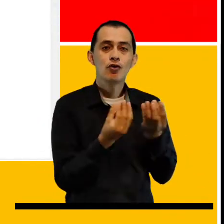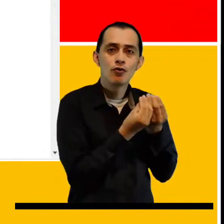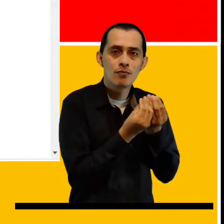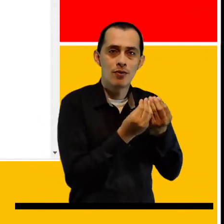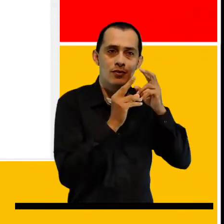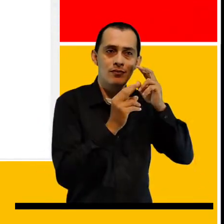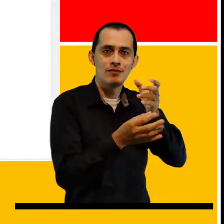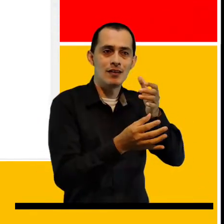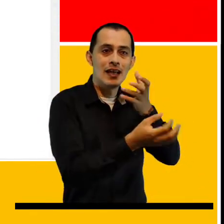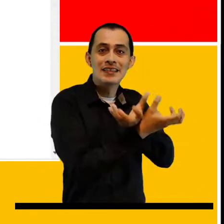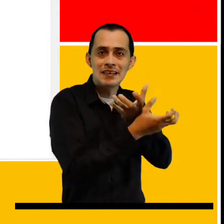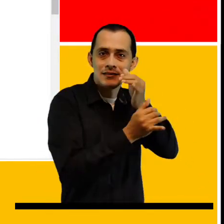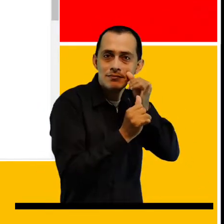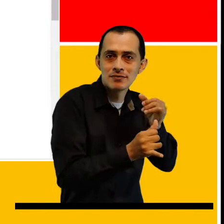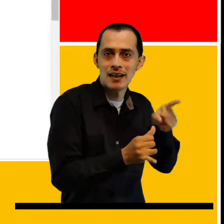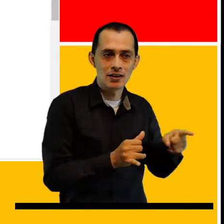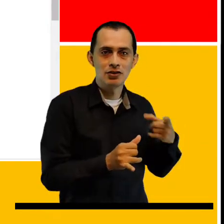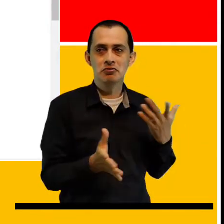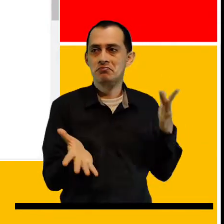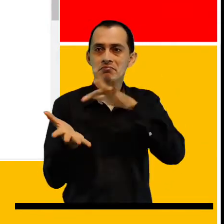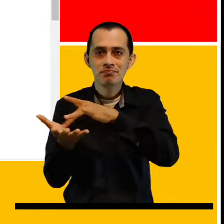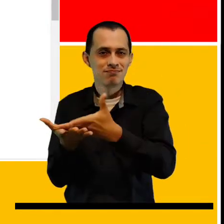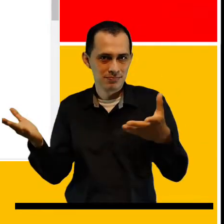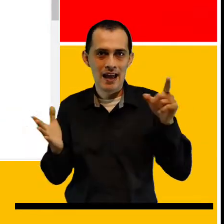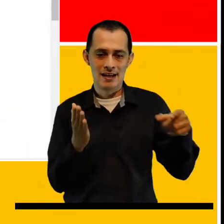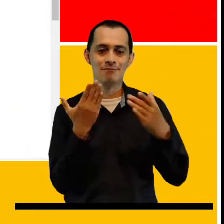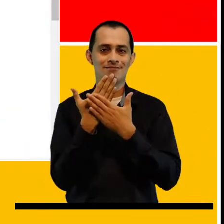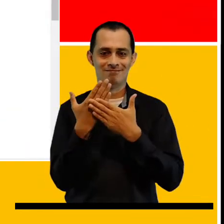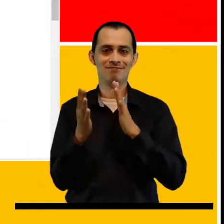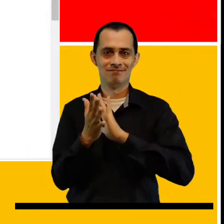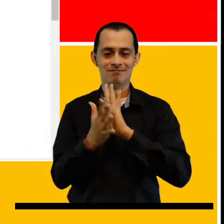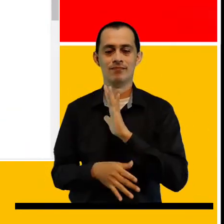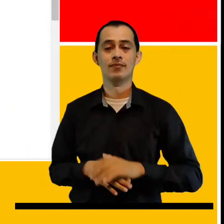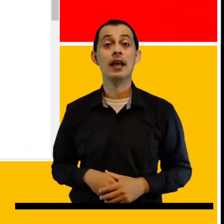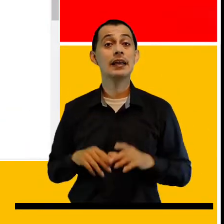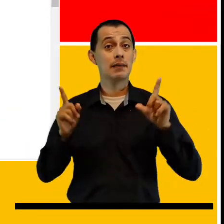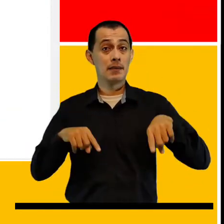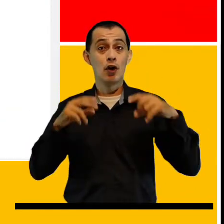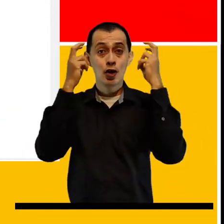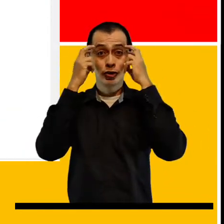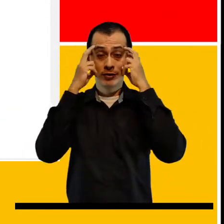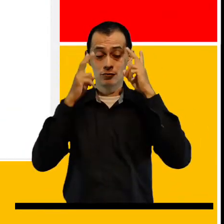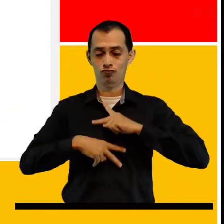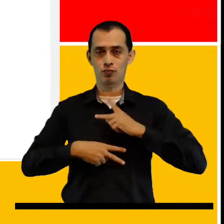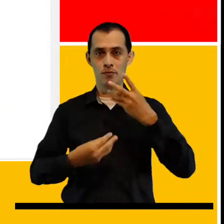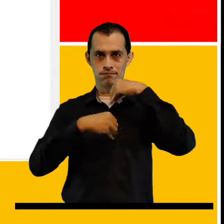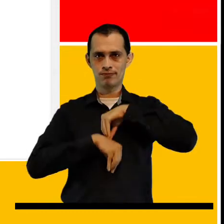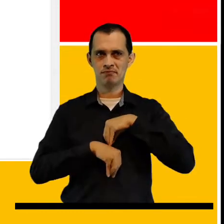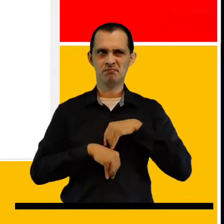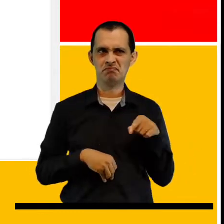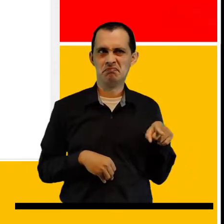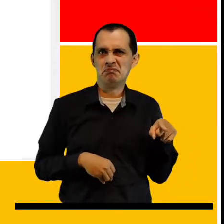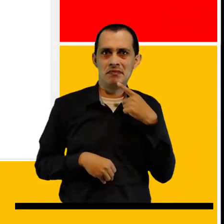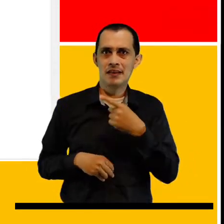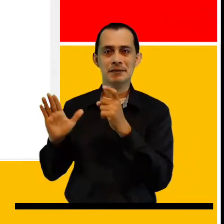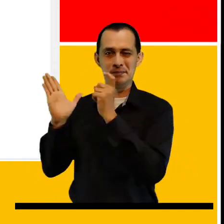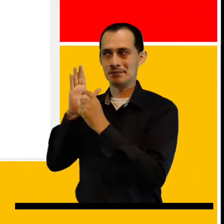social del conocimiento se incluye todo lo que tiene que ver con consultorías, ediciones,